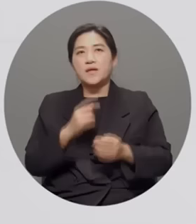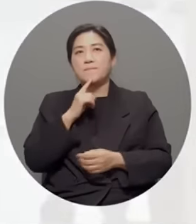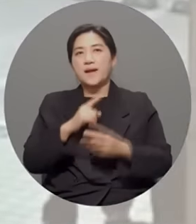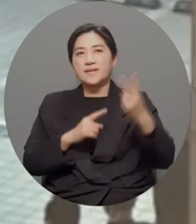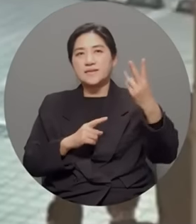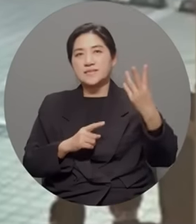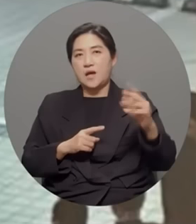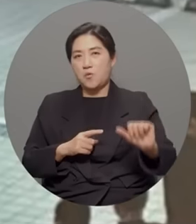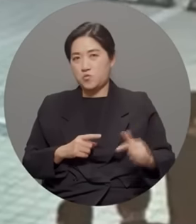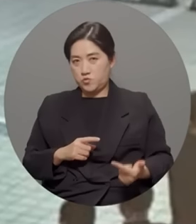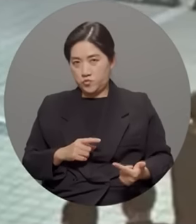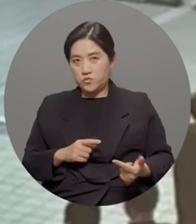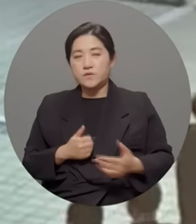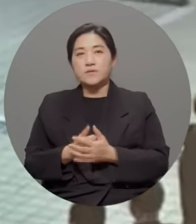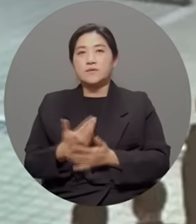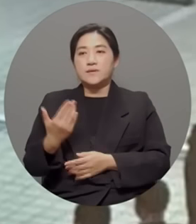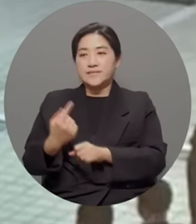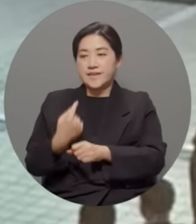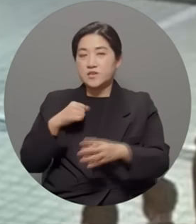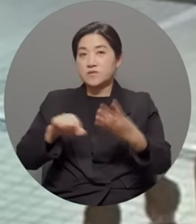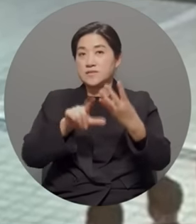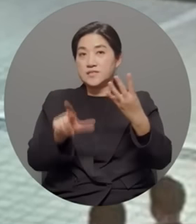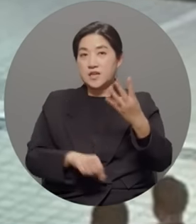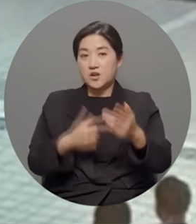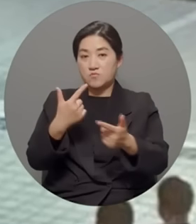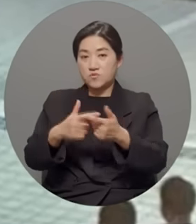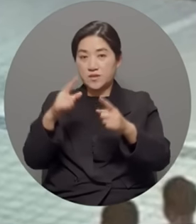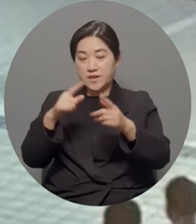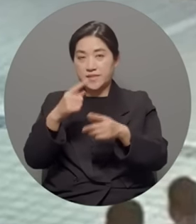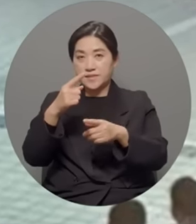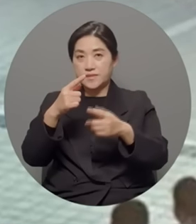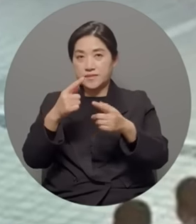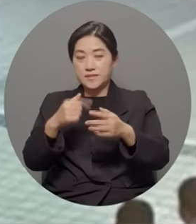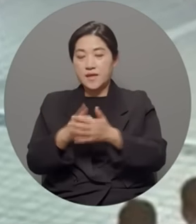있다는 게 근거 조항입니다.